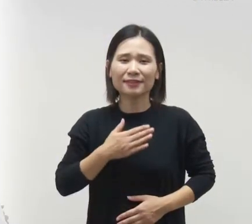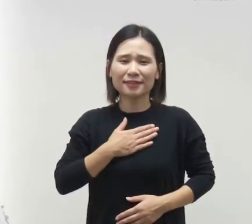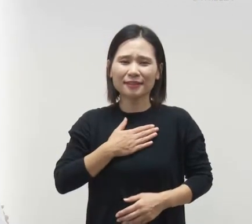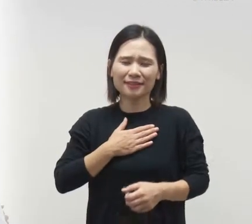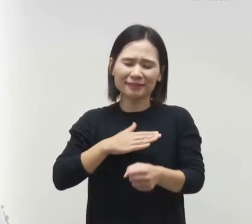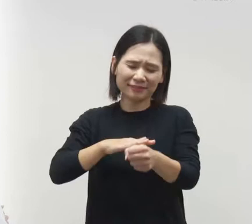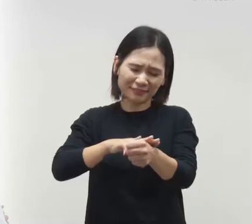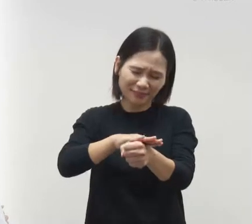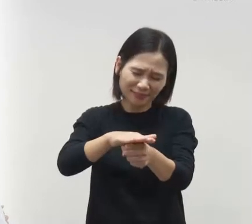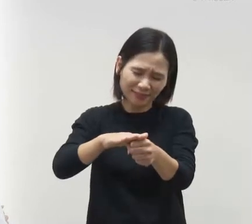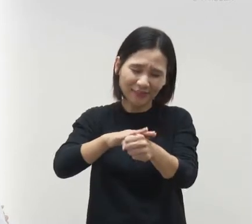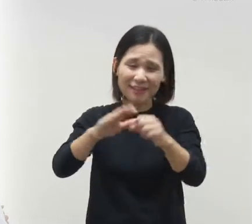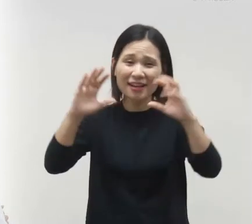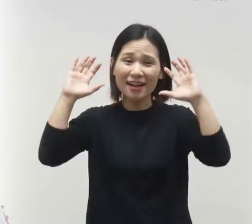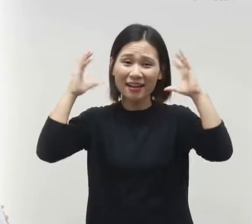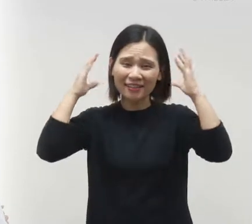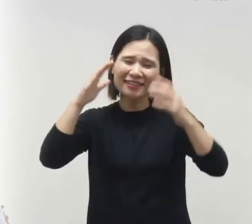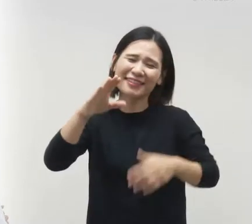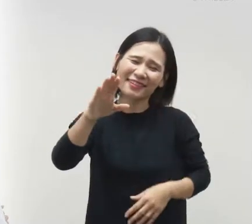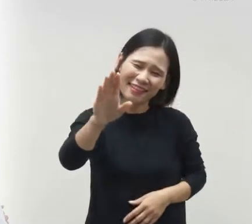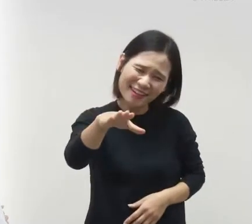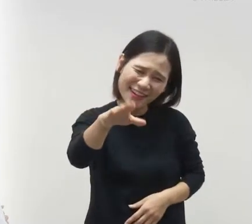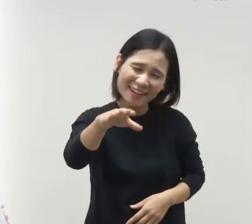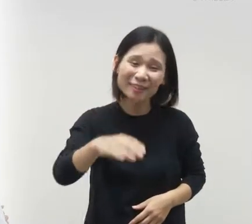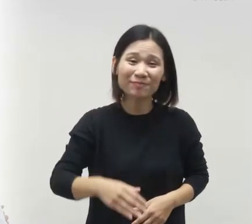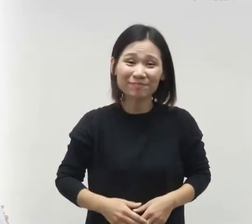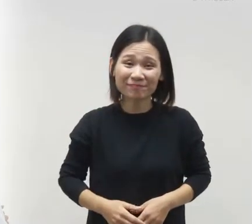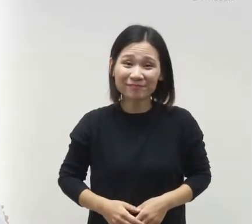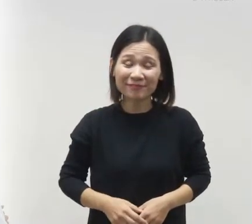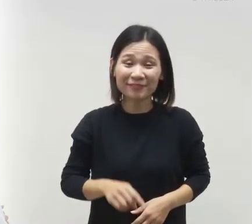사랑하는 나의 아이야,